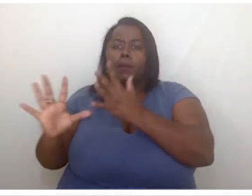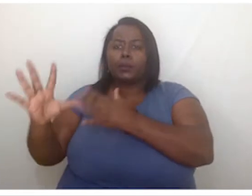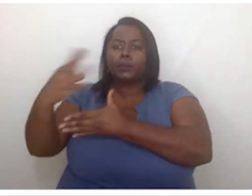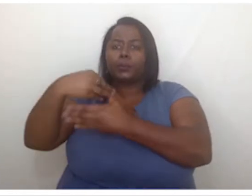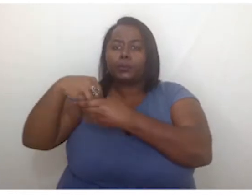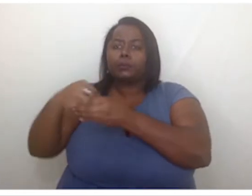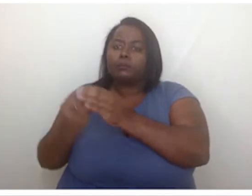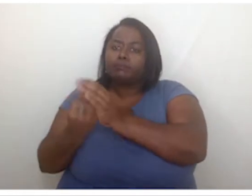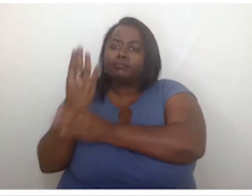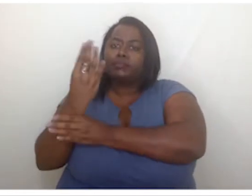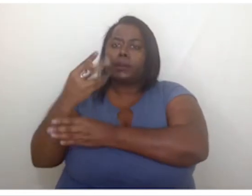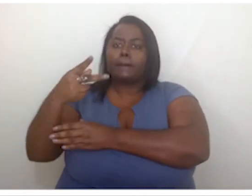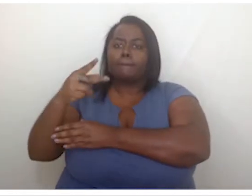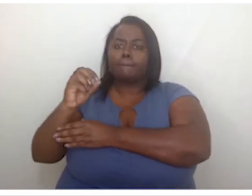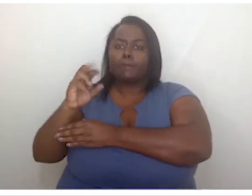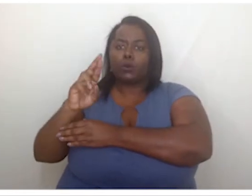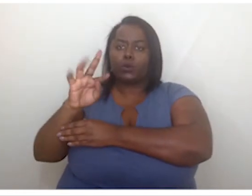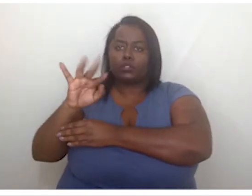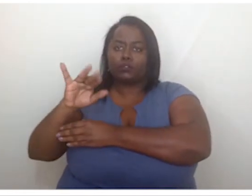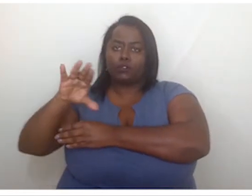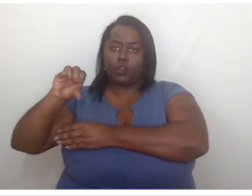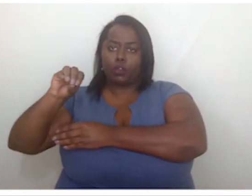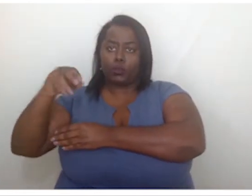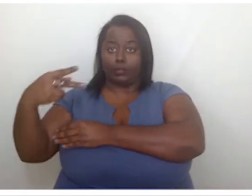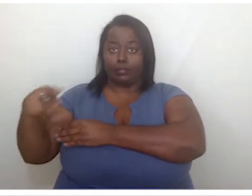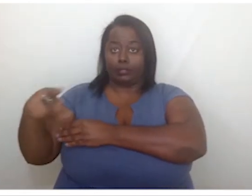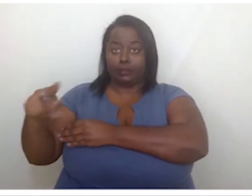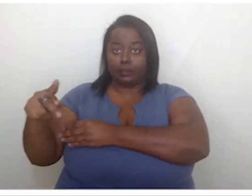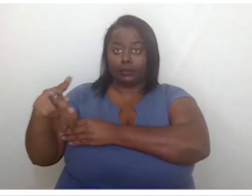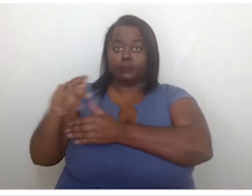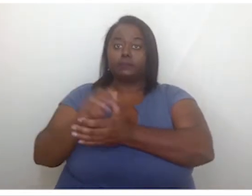Y los estudiantes eligen las herramientas digitales